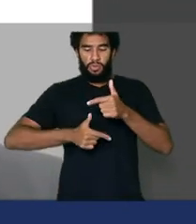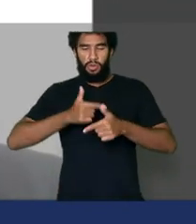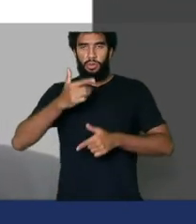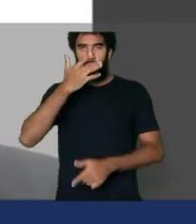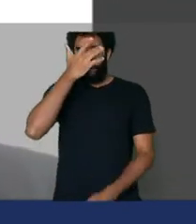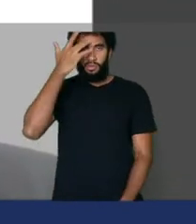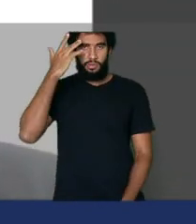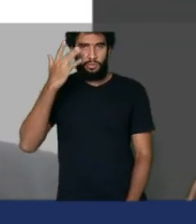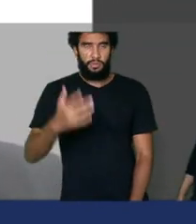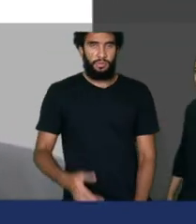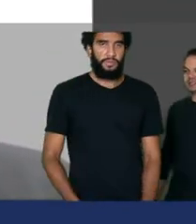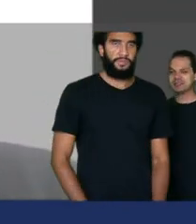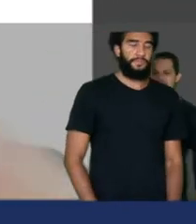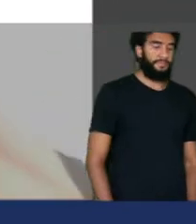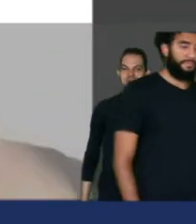EDUCAÇÃO PÚBLICA, A VOLTA